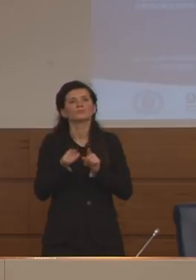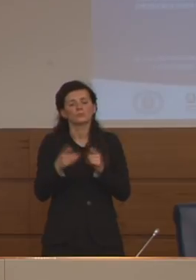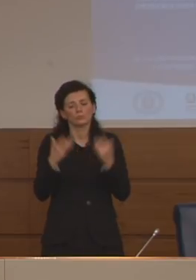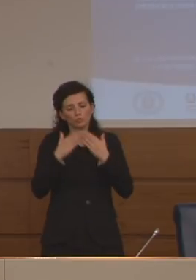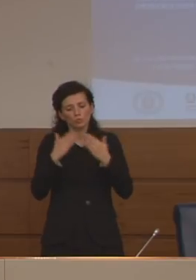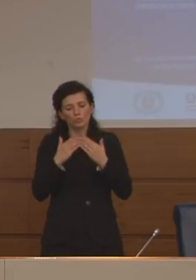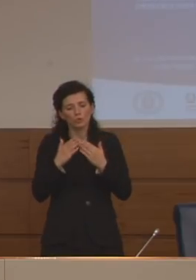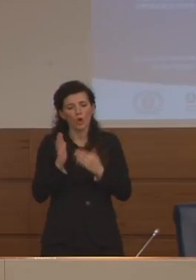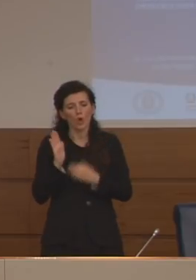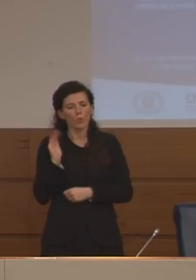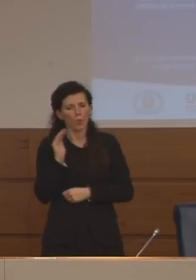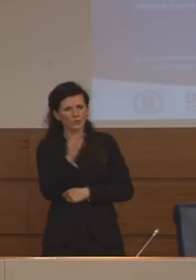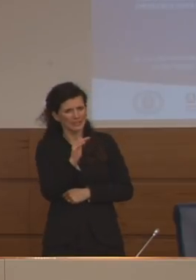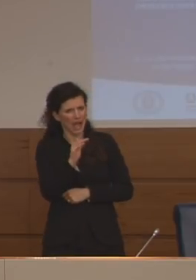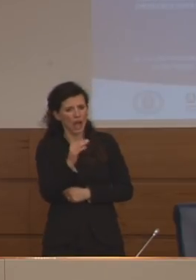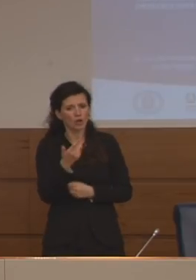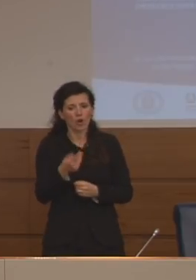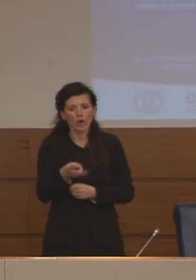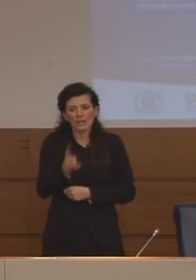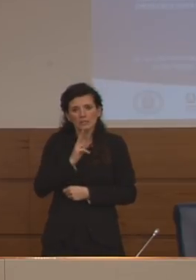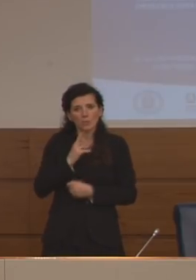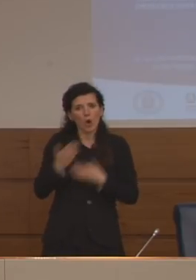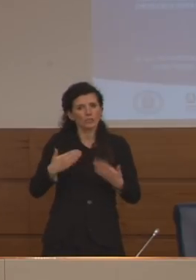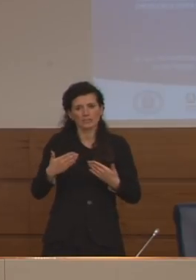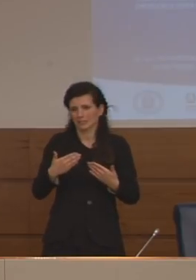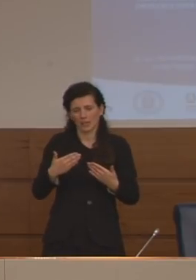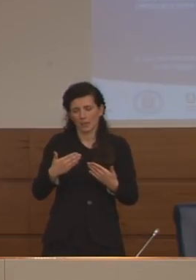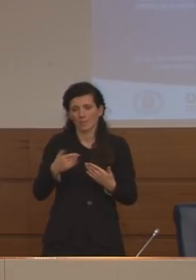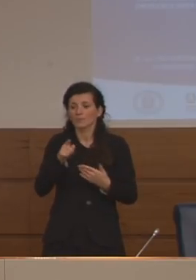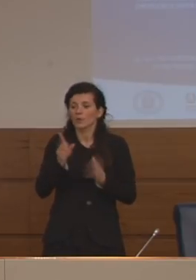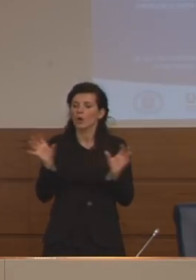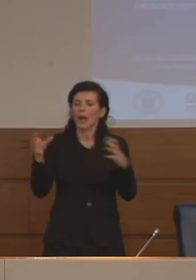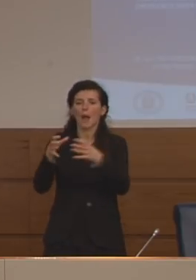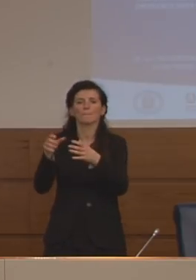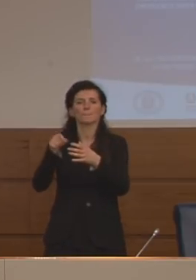raggiungere questa dimensione del campione, che viene stabilita da